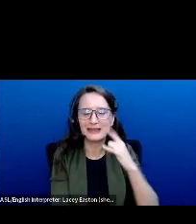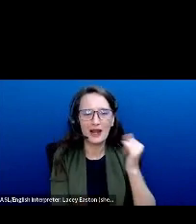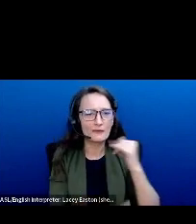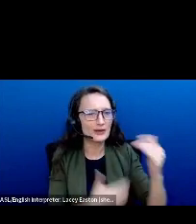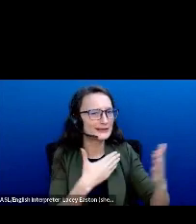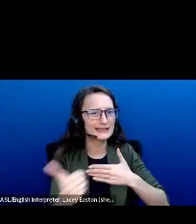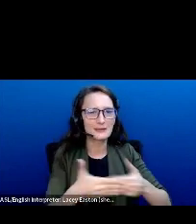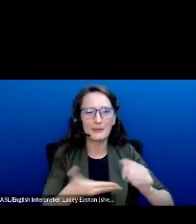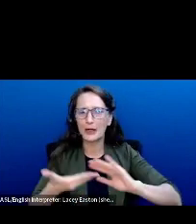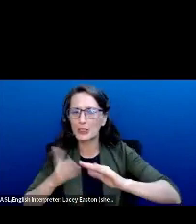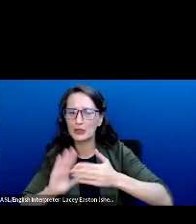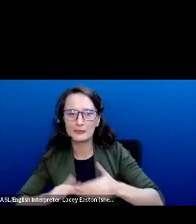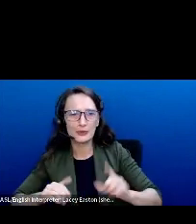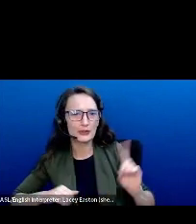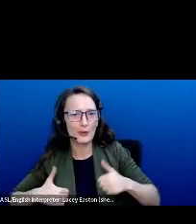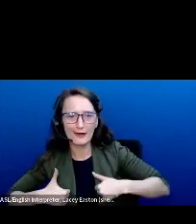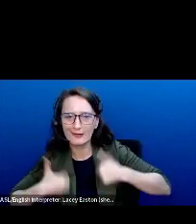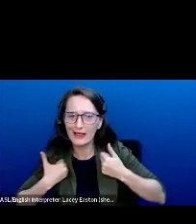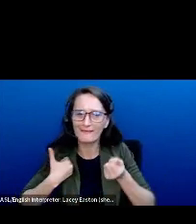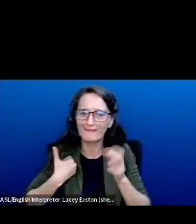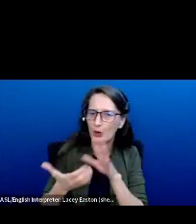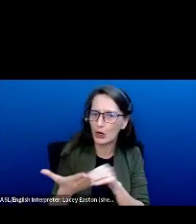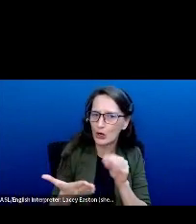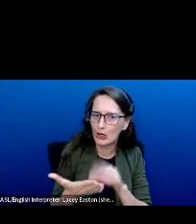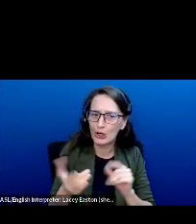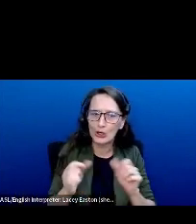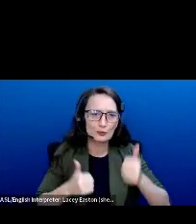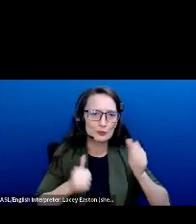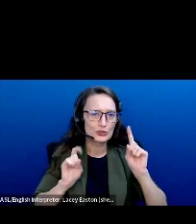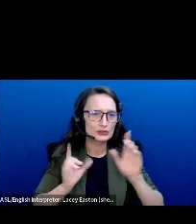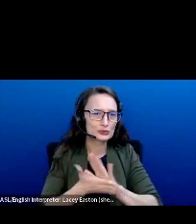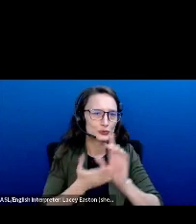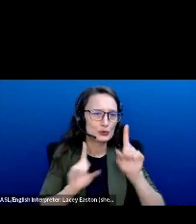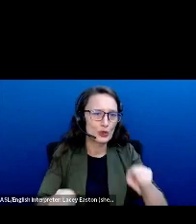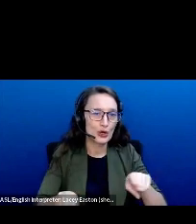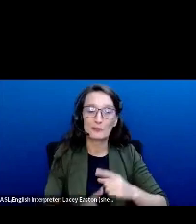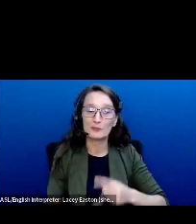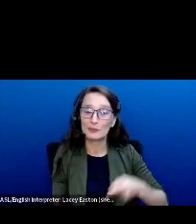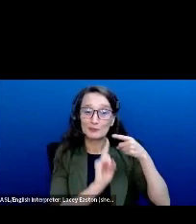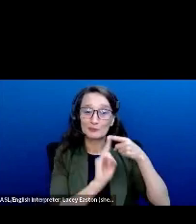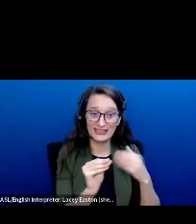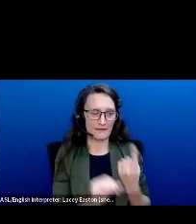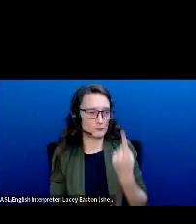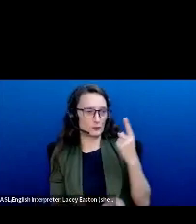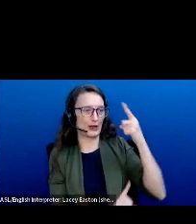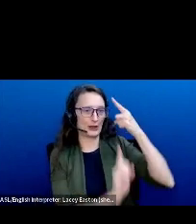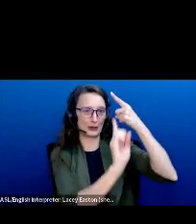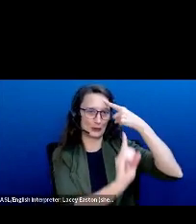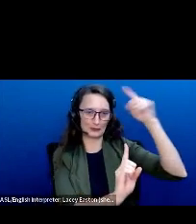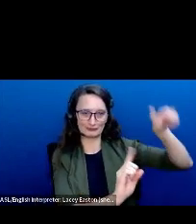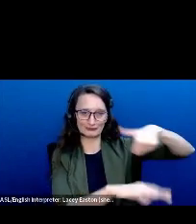como consecuencia esta serie de seminarios web fue creada con un objetivo en mente para ayudar a construir